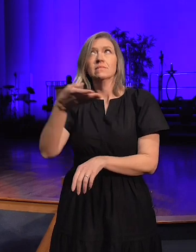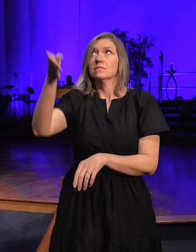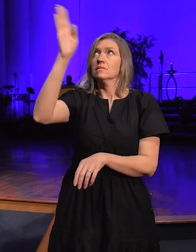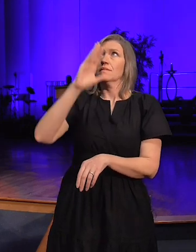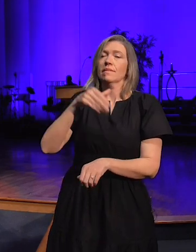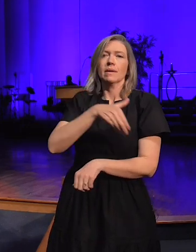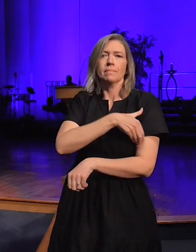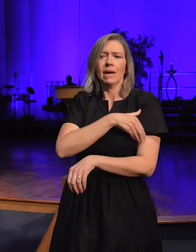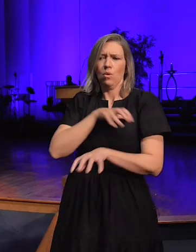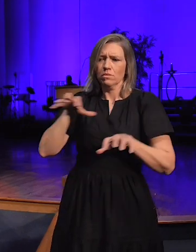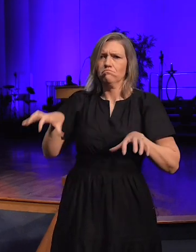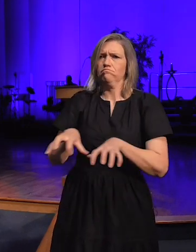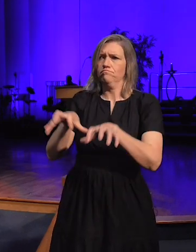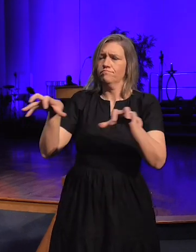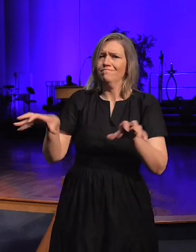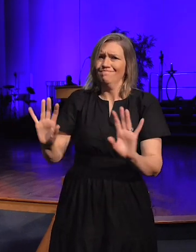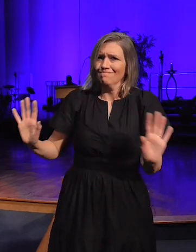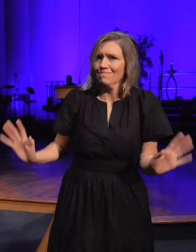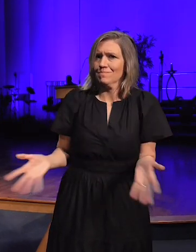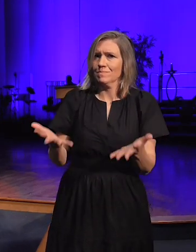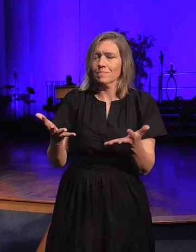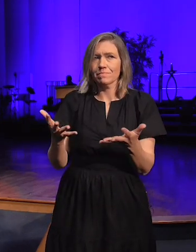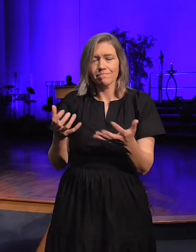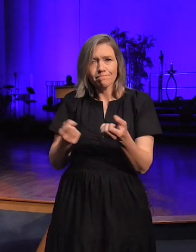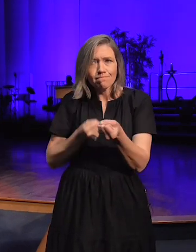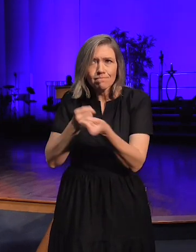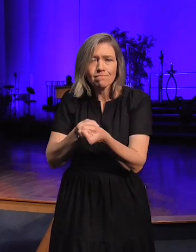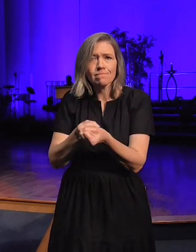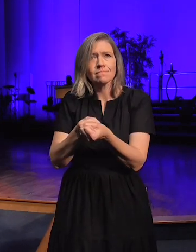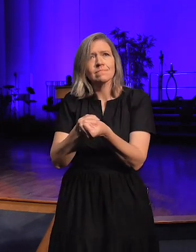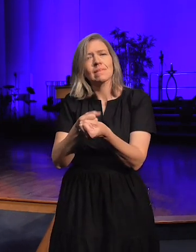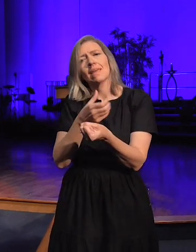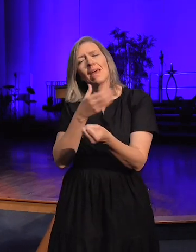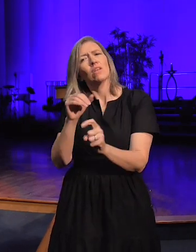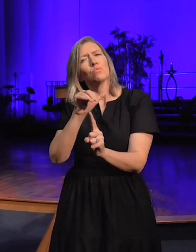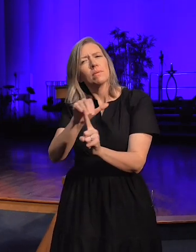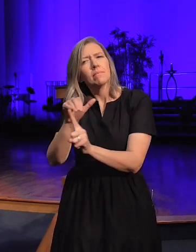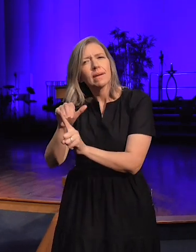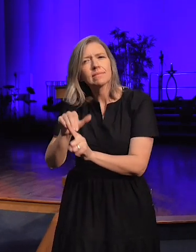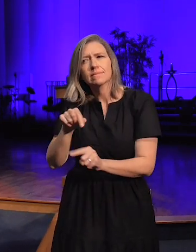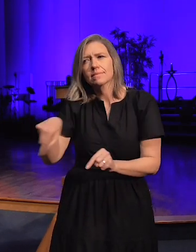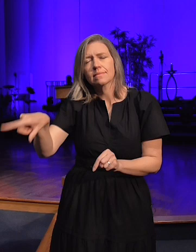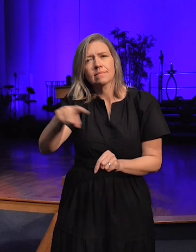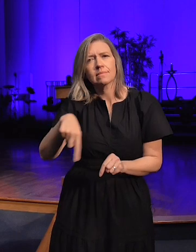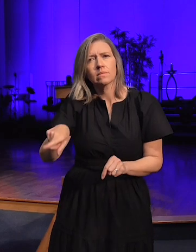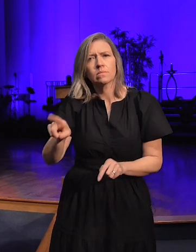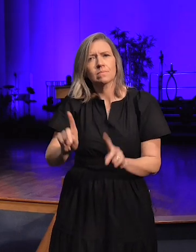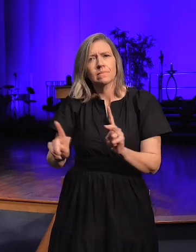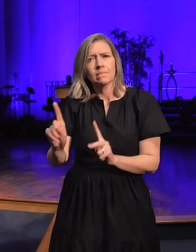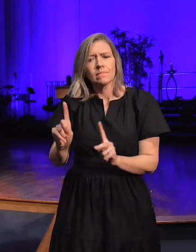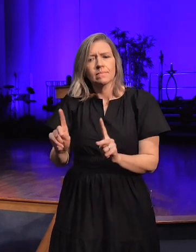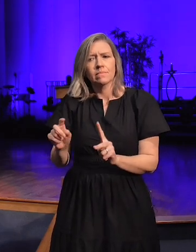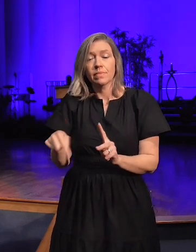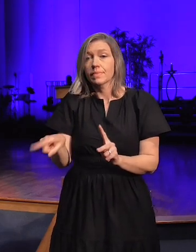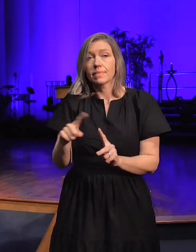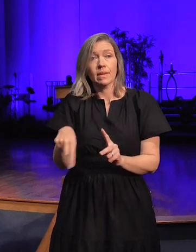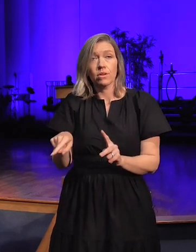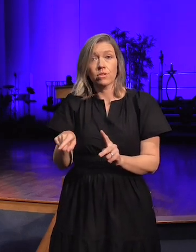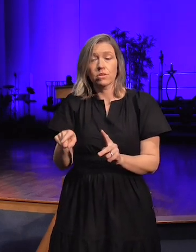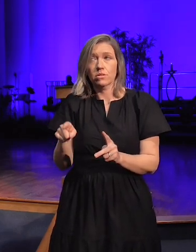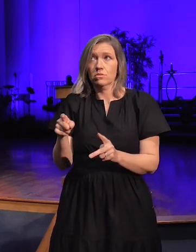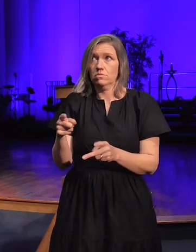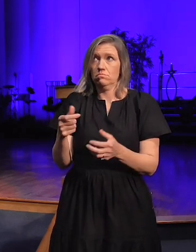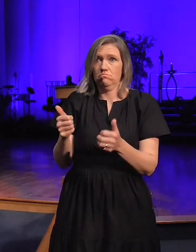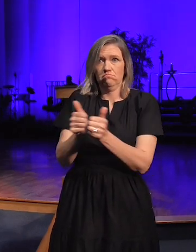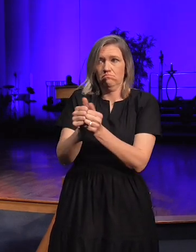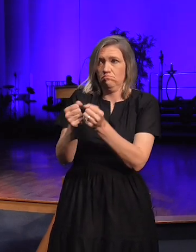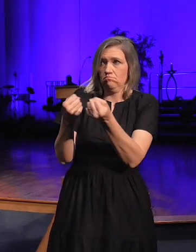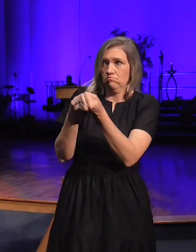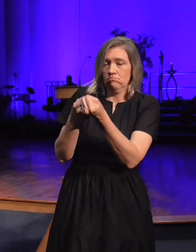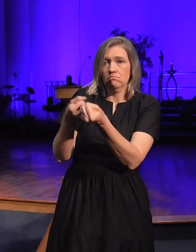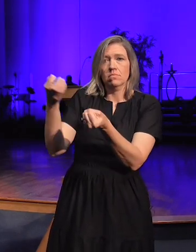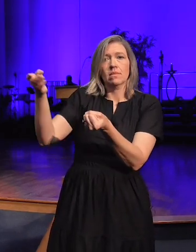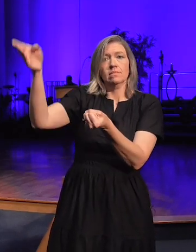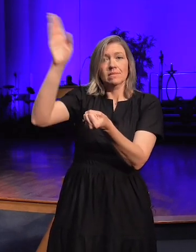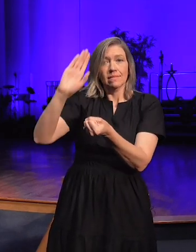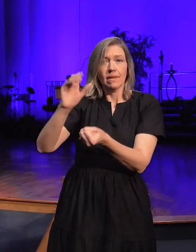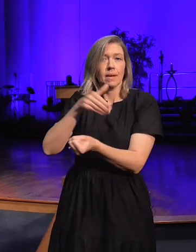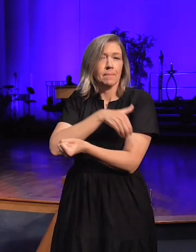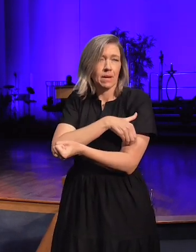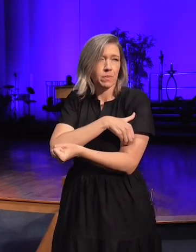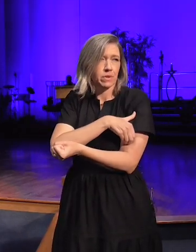, moviéndolos y recordándoles que están en manos de un poder divino, gracias por ese